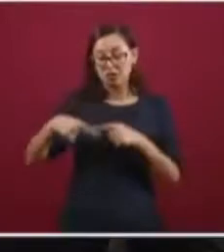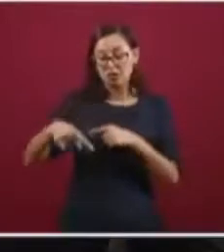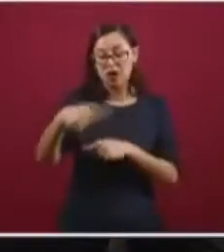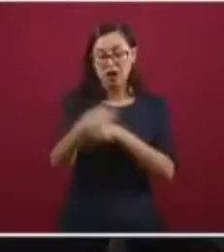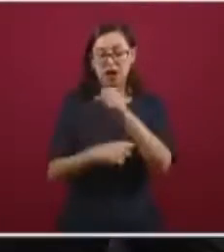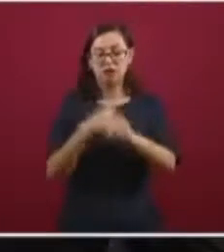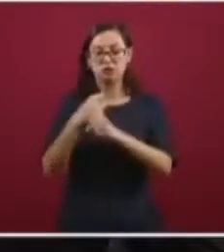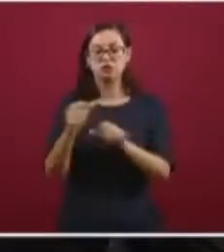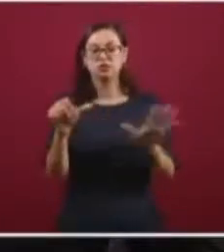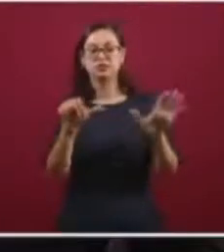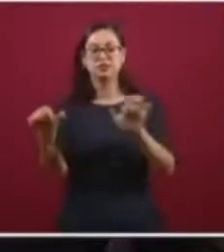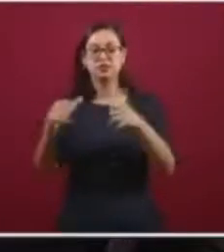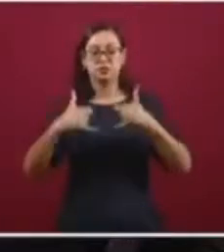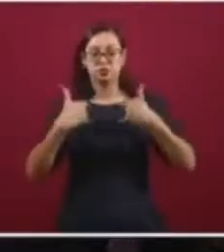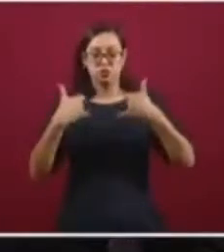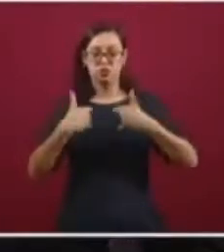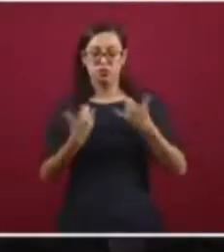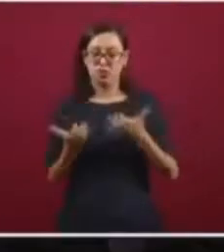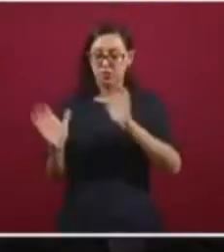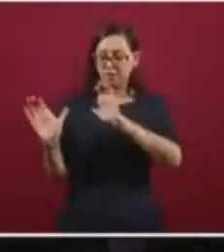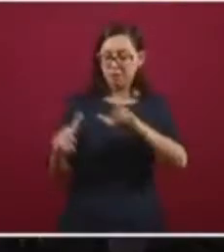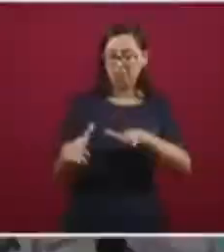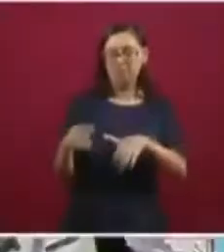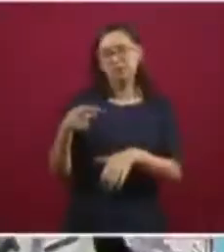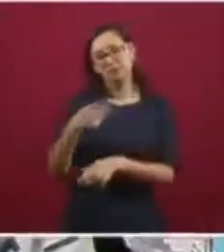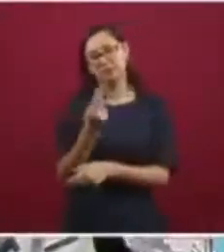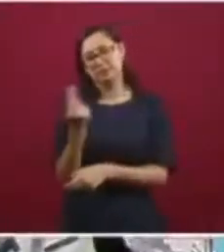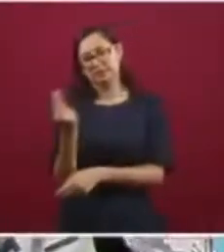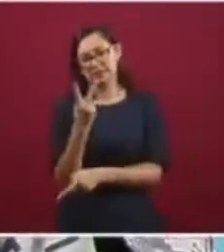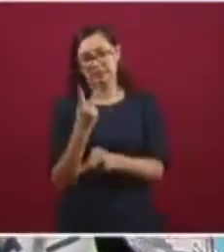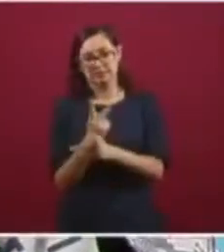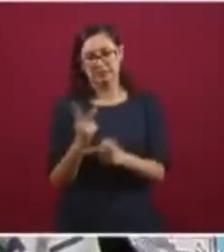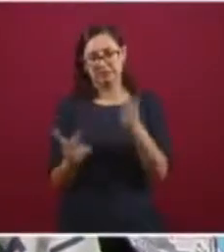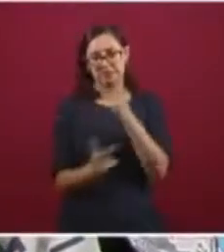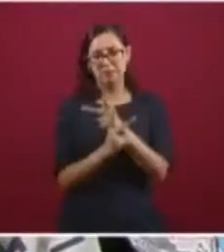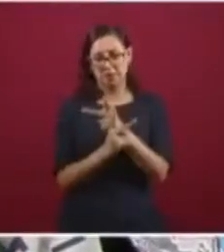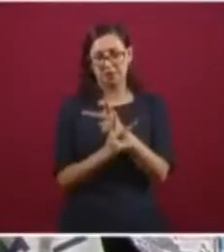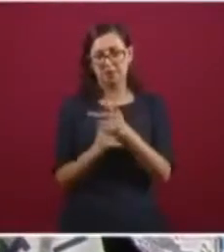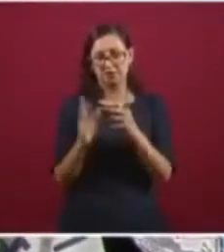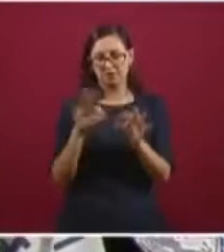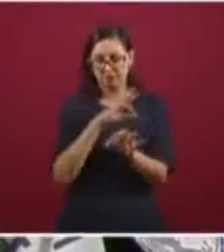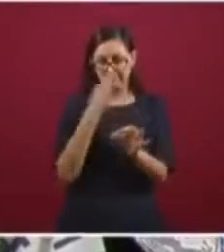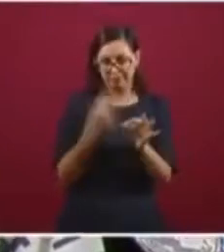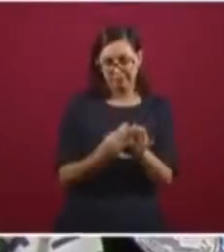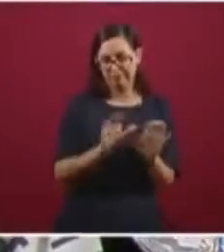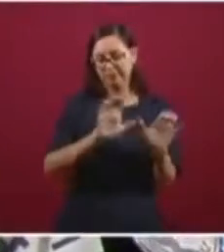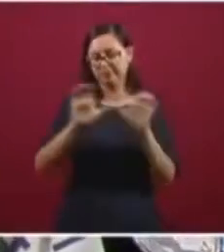mexicanos, que el grado de estudios mínimos que se pide es preparatoria.